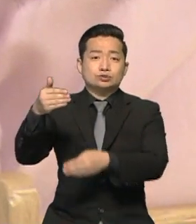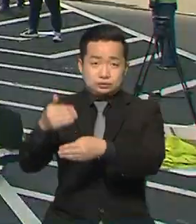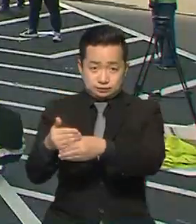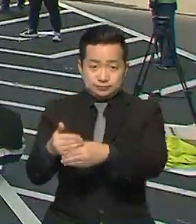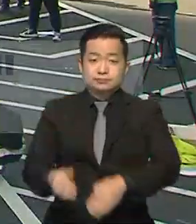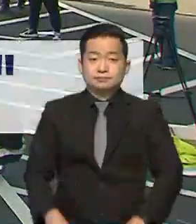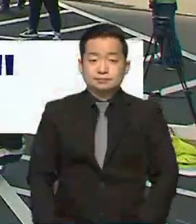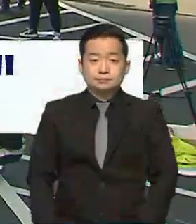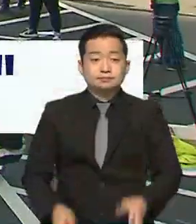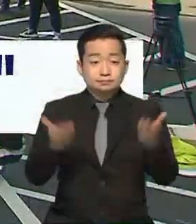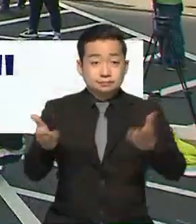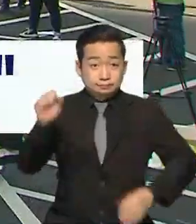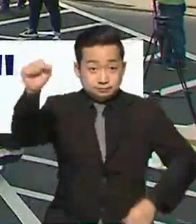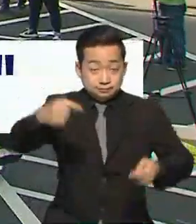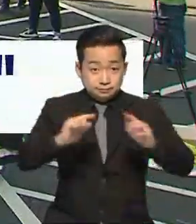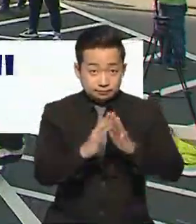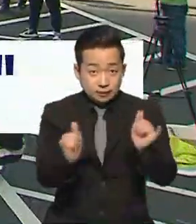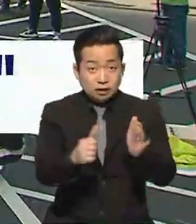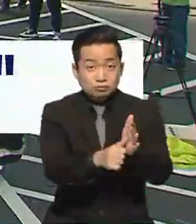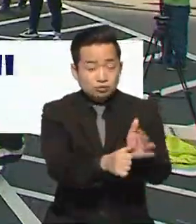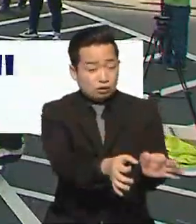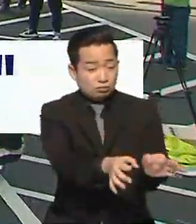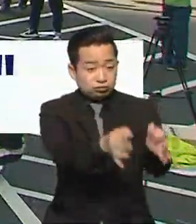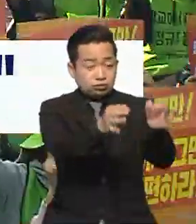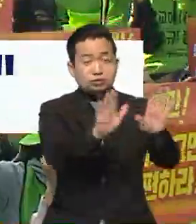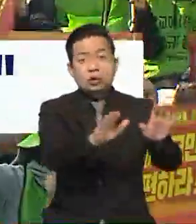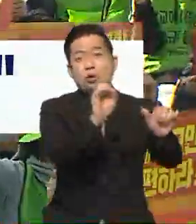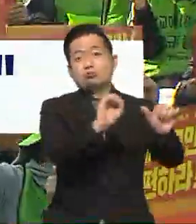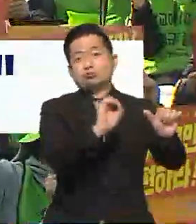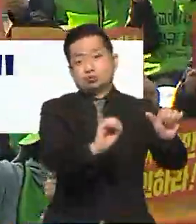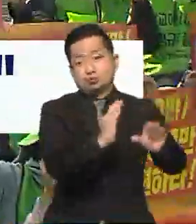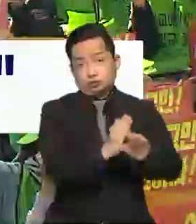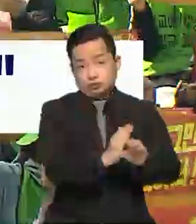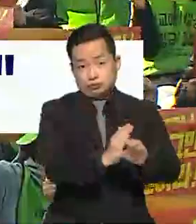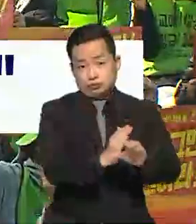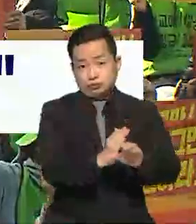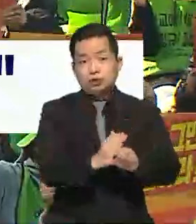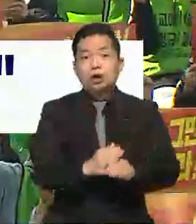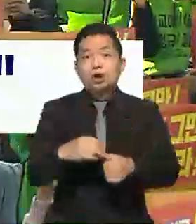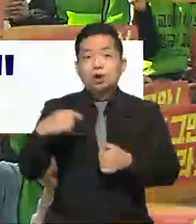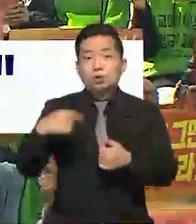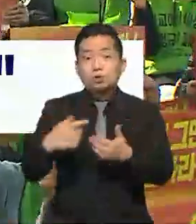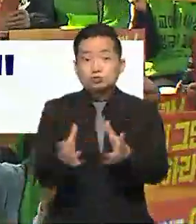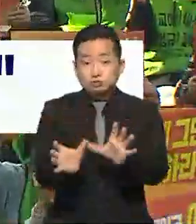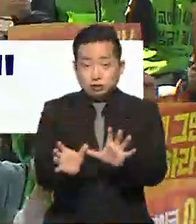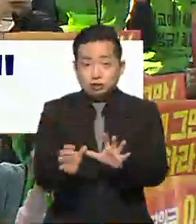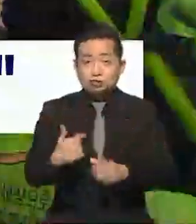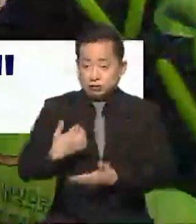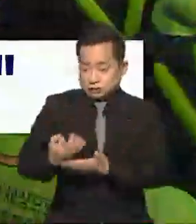파업 참가자들은 물가 상승률이 5%를 넘긴 상황에서 교육당국이 1%대의 임금인상안을